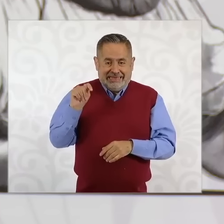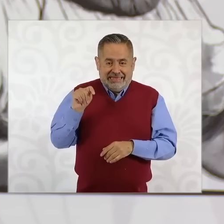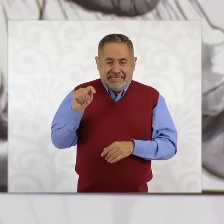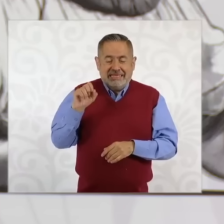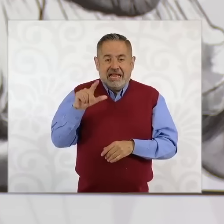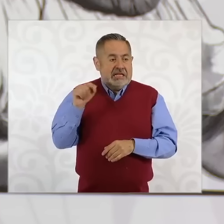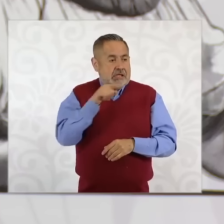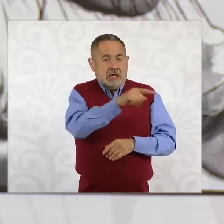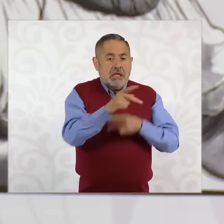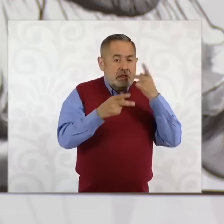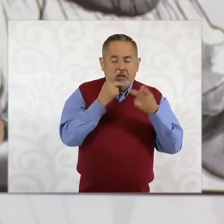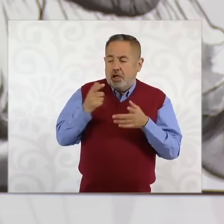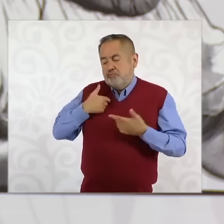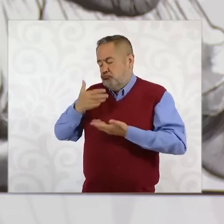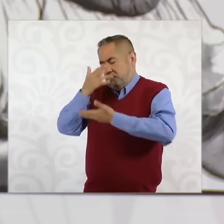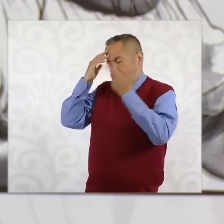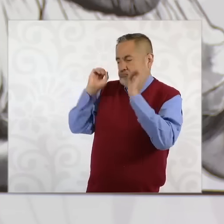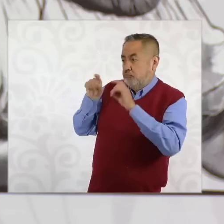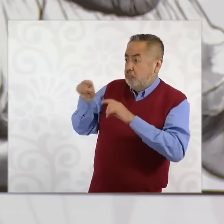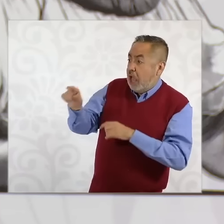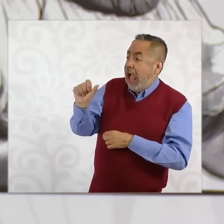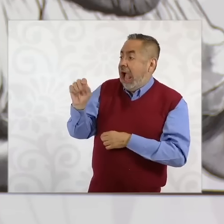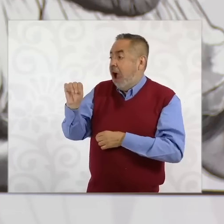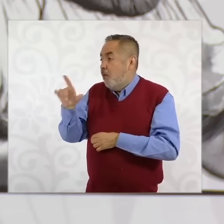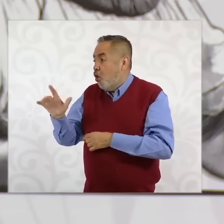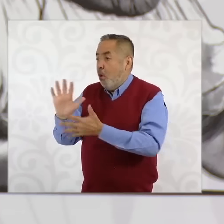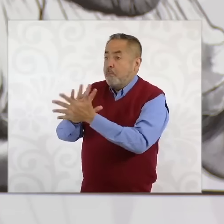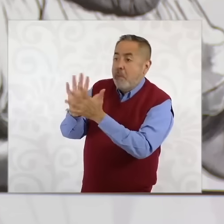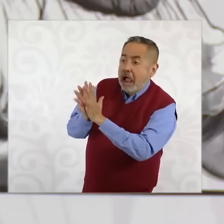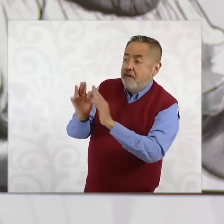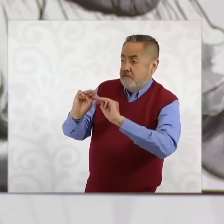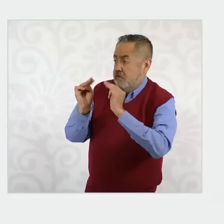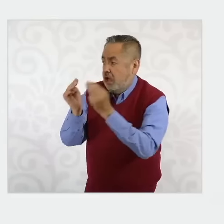relacionado con que no había ningún vínculo del gobierno del presidente López Obrador en